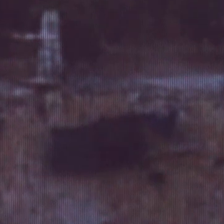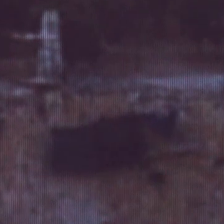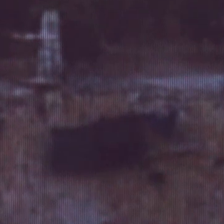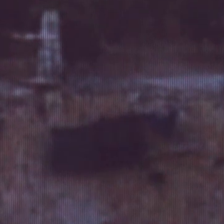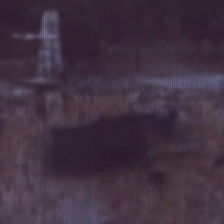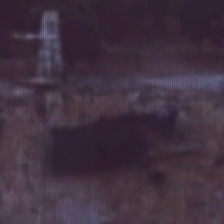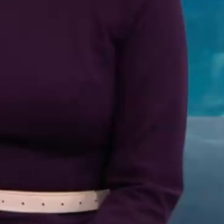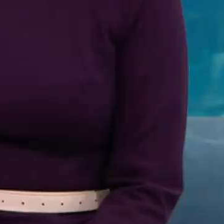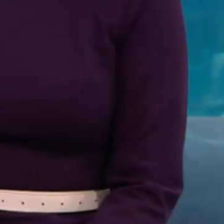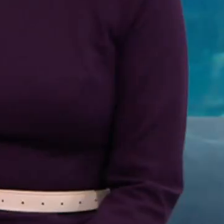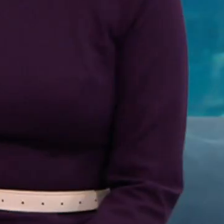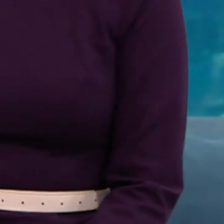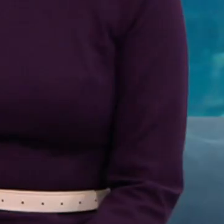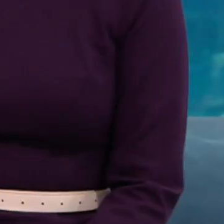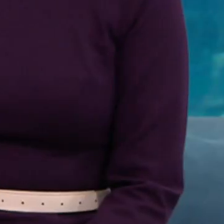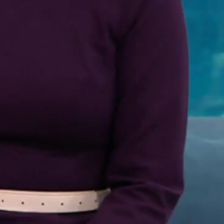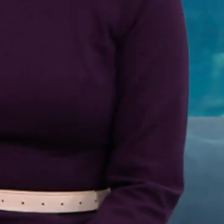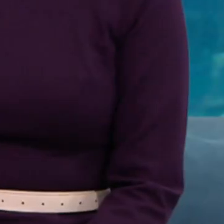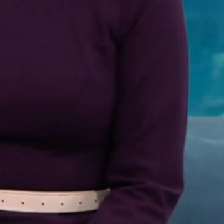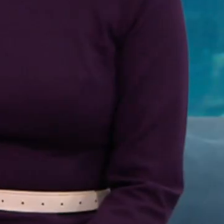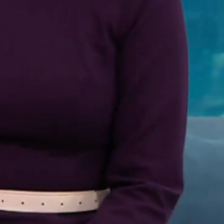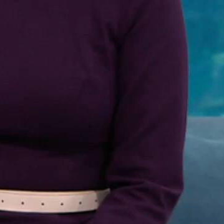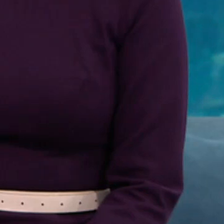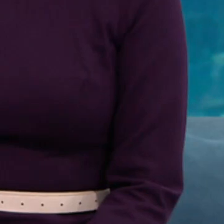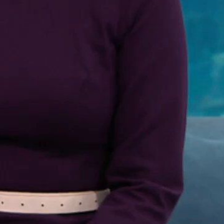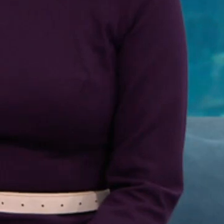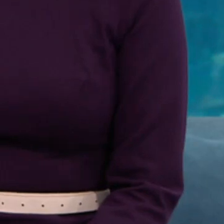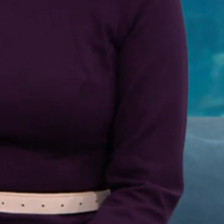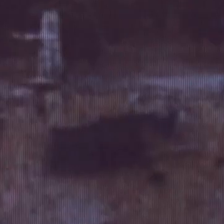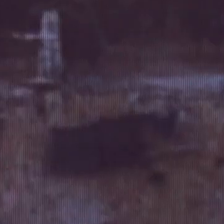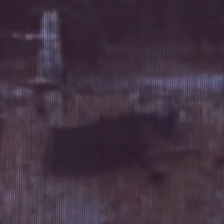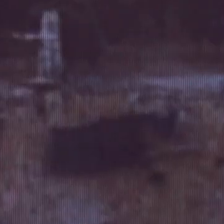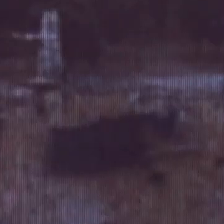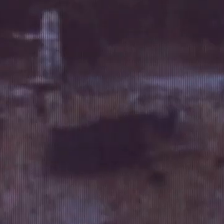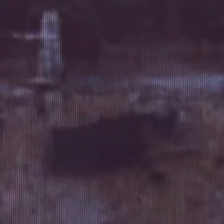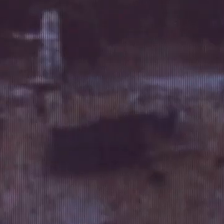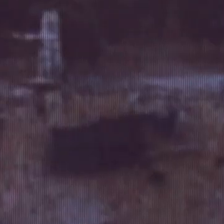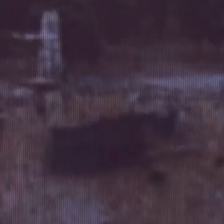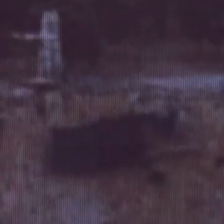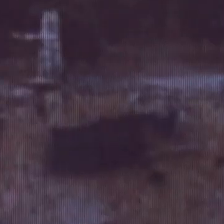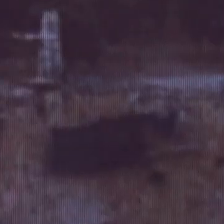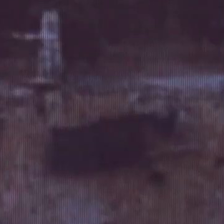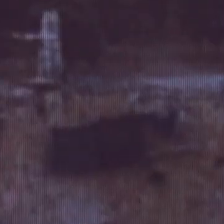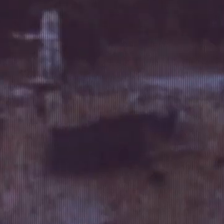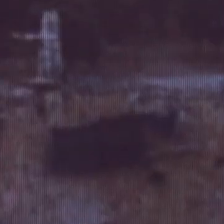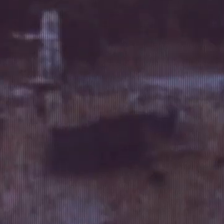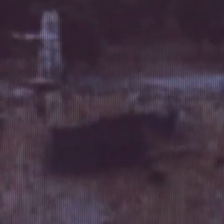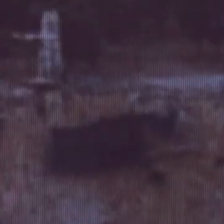пороки и и наклонности греховные вот для этого пришел Господь Чтобы мы исправили